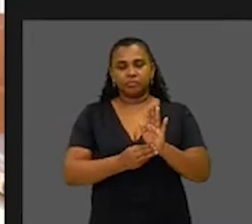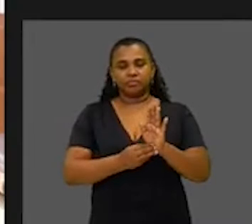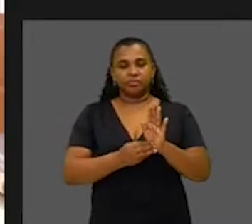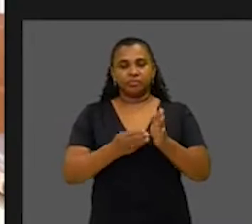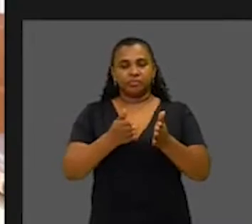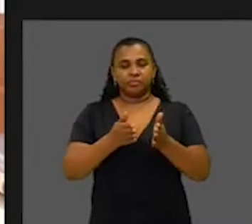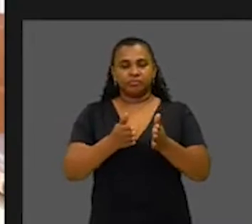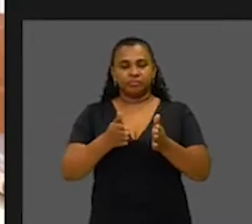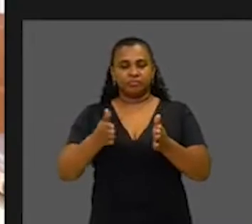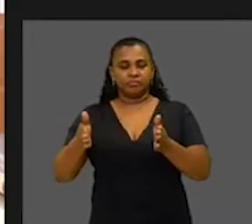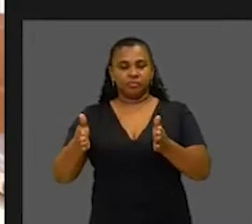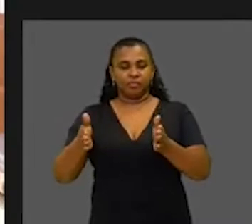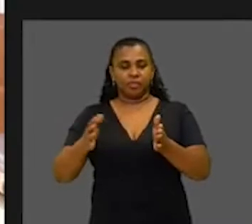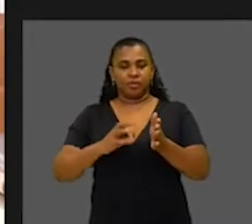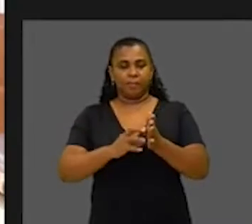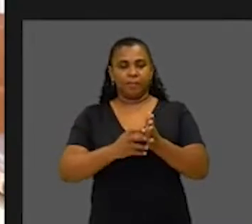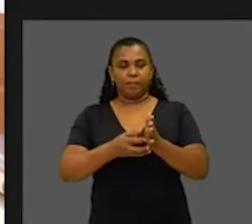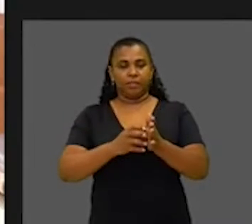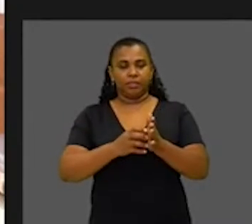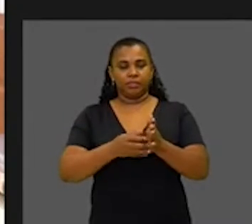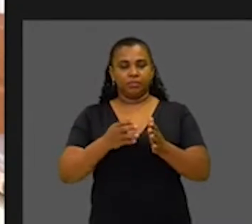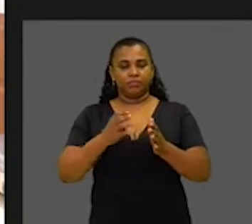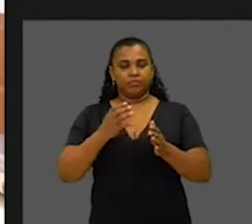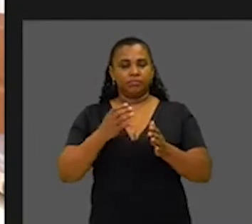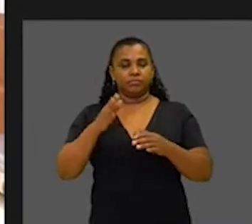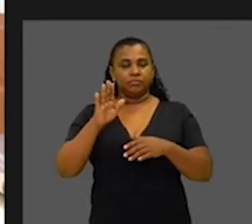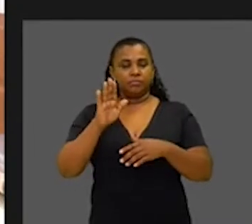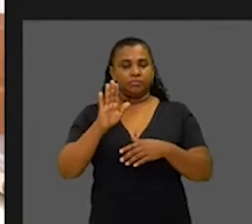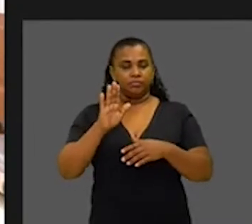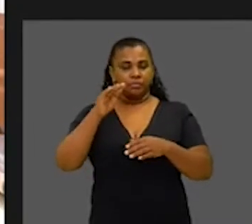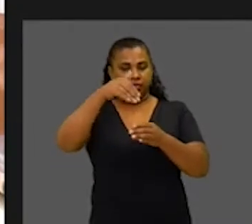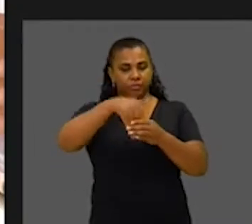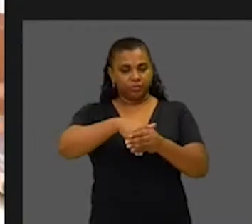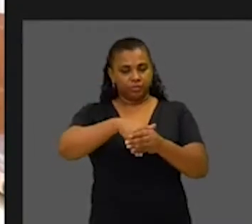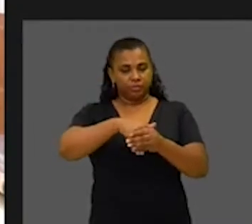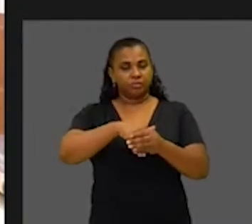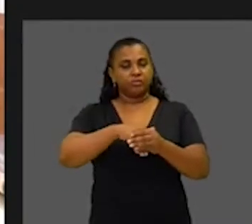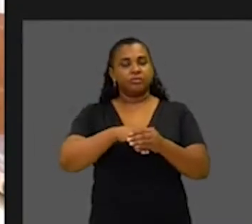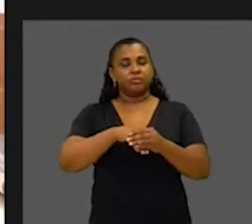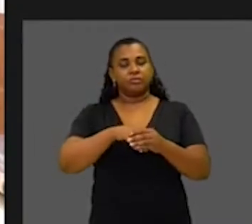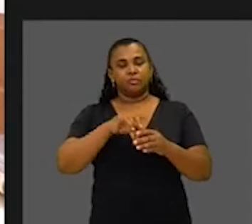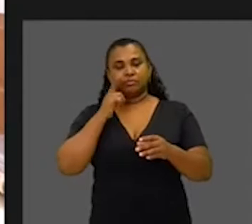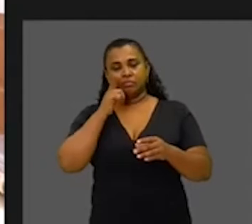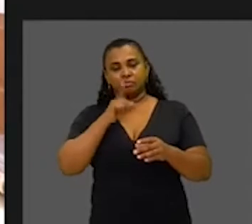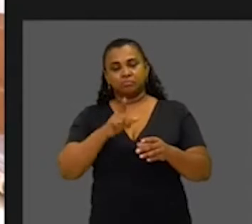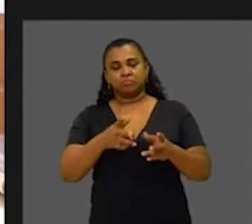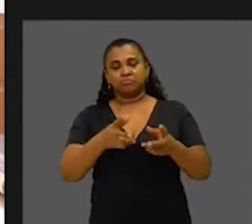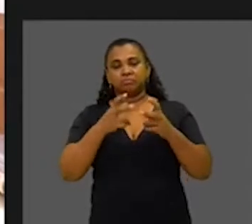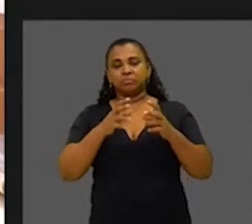candidato E aí é a gente consegue perceber com que isso tudo está muito bem relacionado